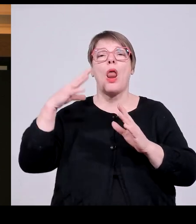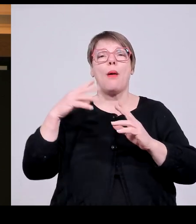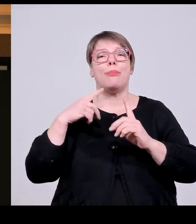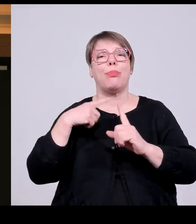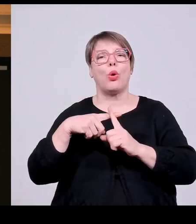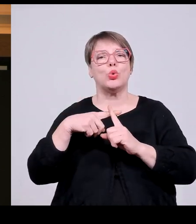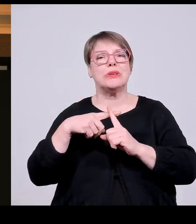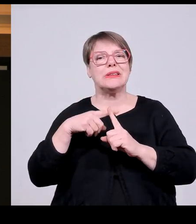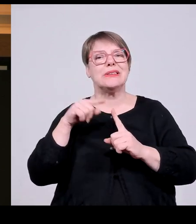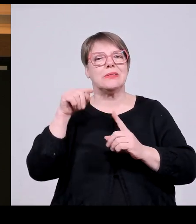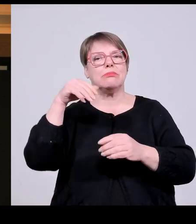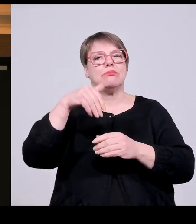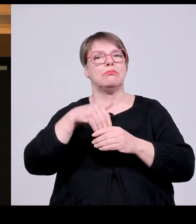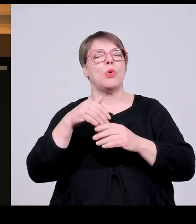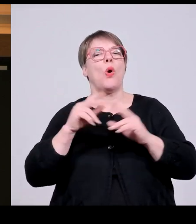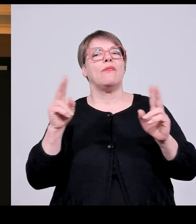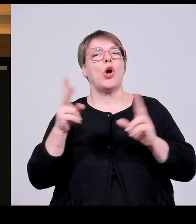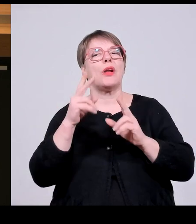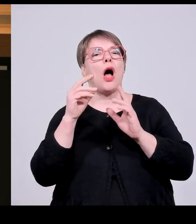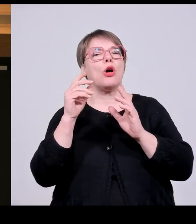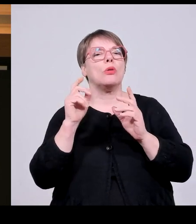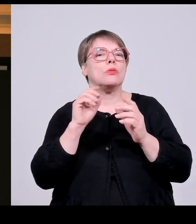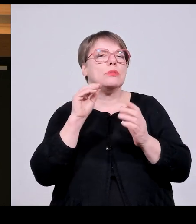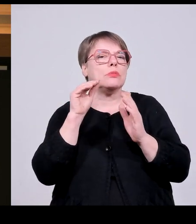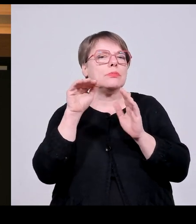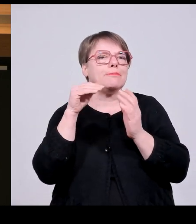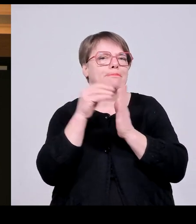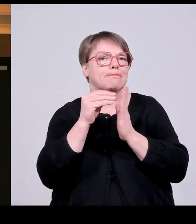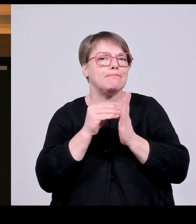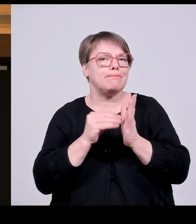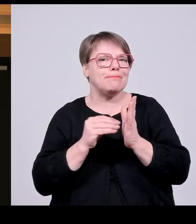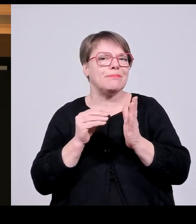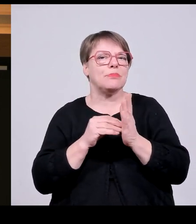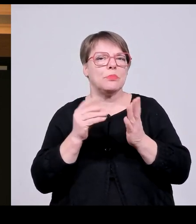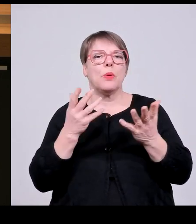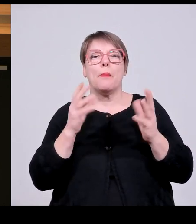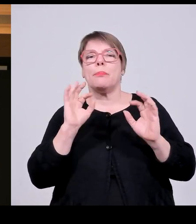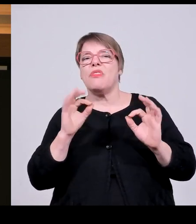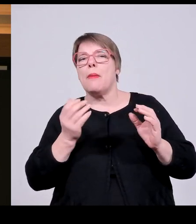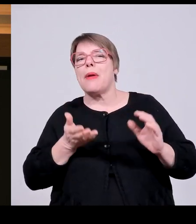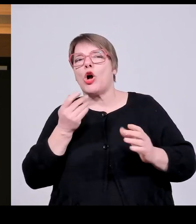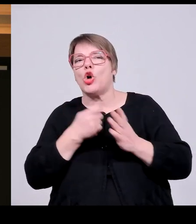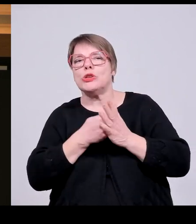es natürlich weiterhin geben. Brandenburger Tor, bestückt mit Solar Paneelen, das würde wahrscheinlich zu maßlosen